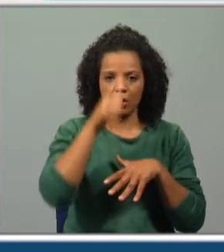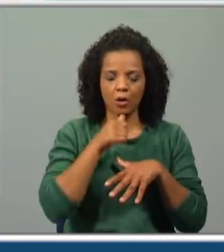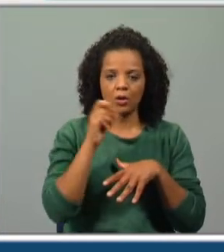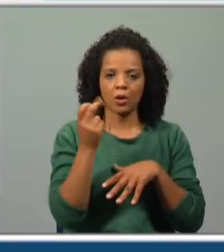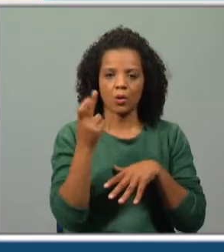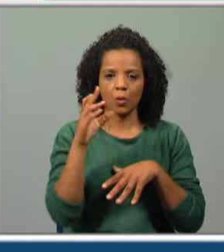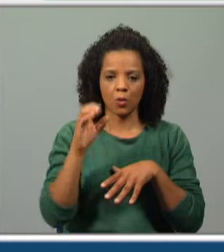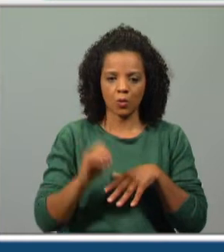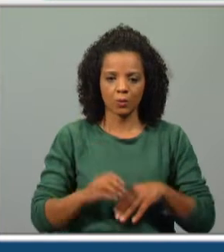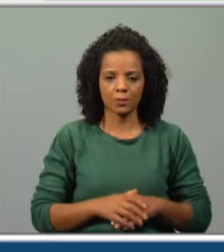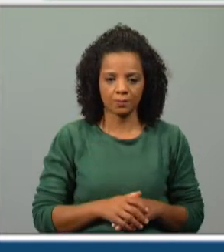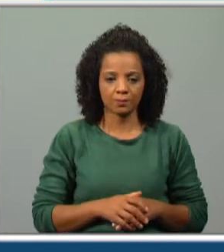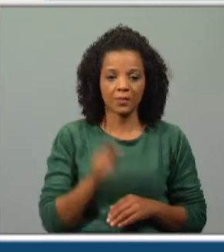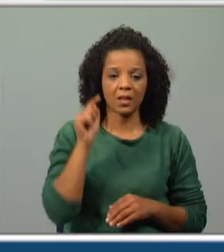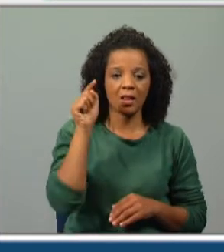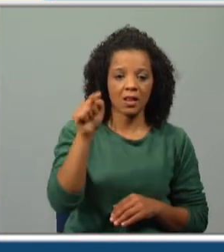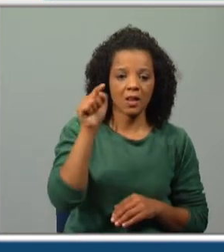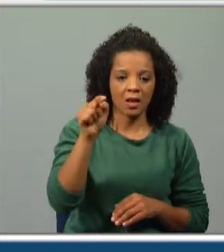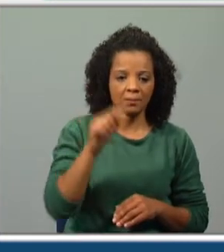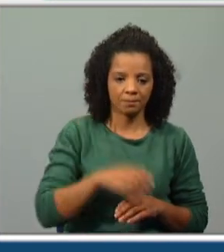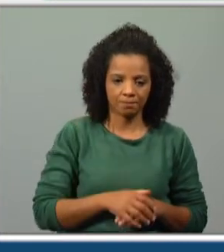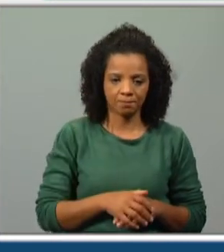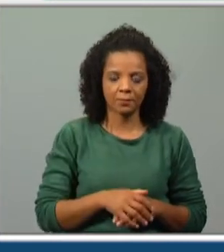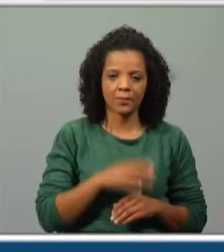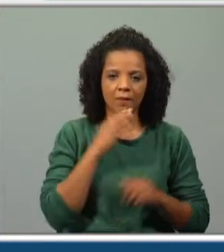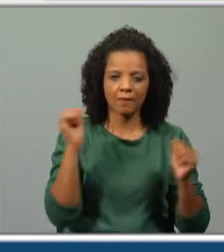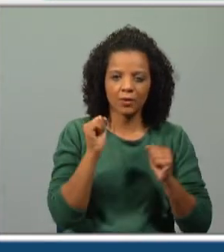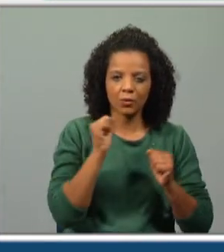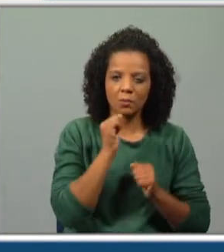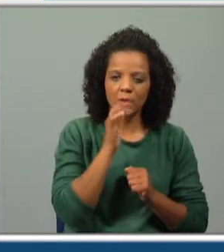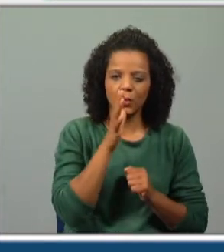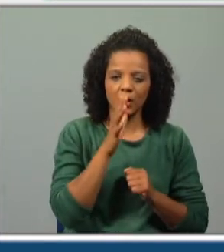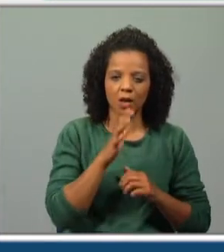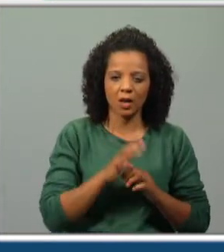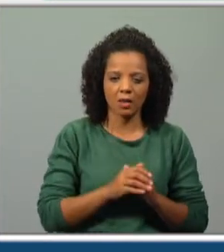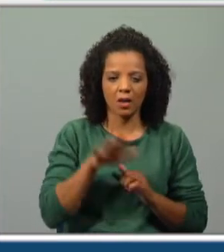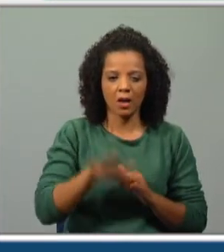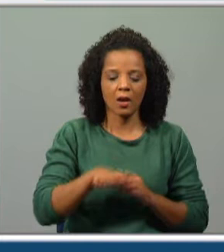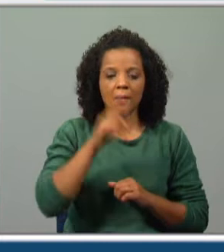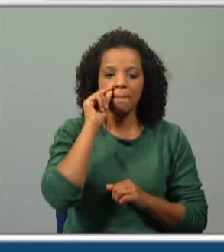ouro era lá nesse céu fresco de madrugada que estava agora o seu menino 在那涼爽的天空中有金子黎明現在是你的孩子